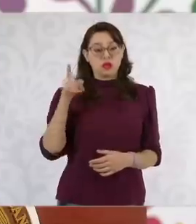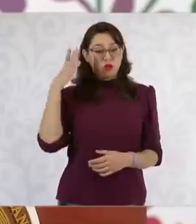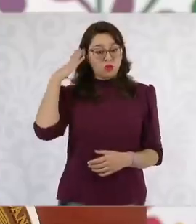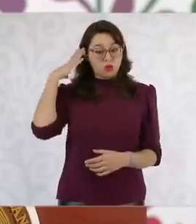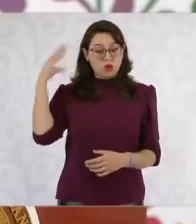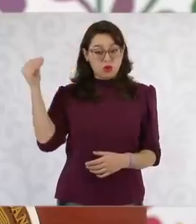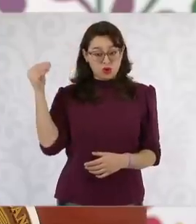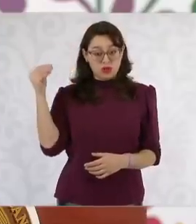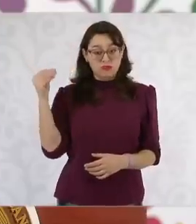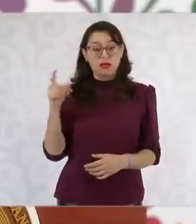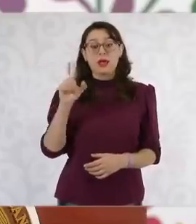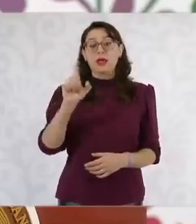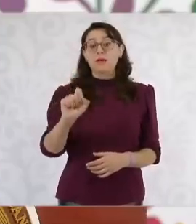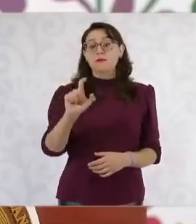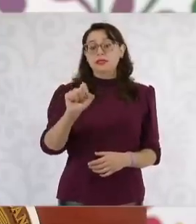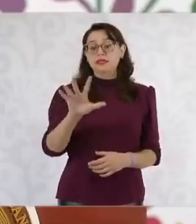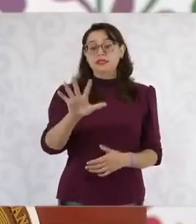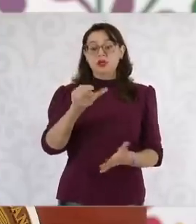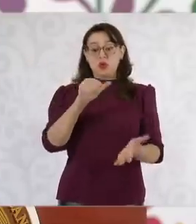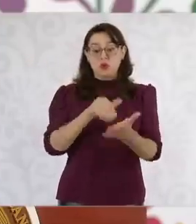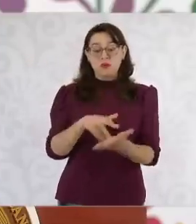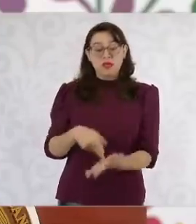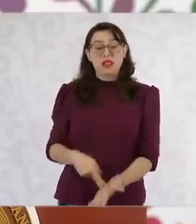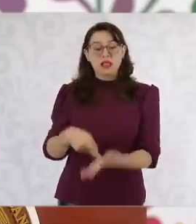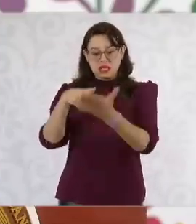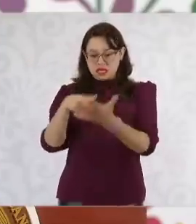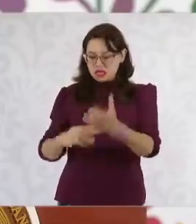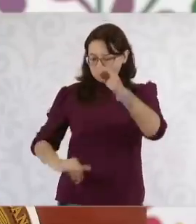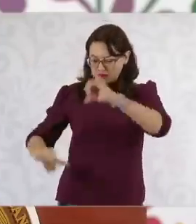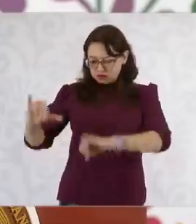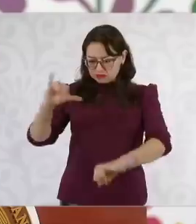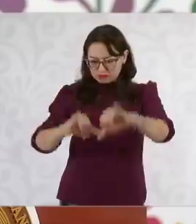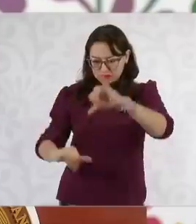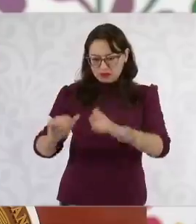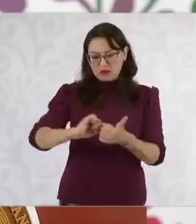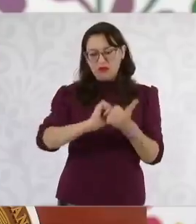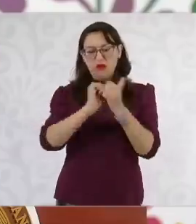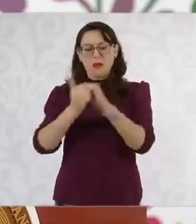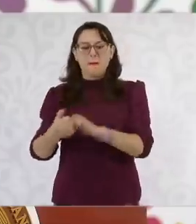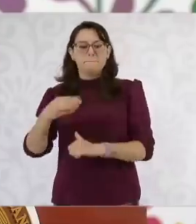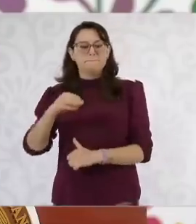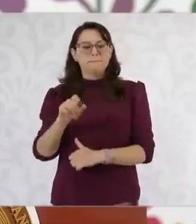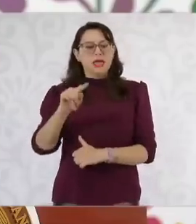25000 kg de químicos para la fabricación de metanfetamina los cuales se encontraban en